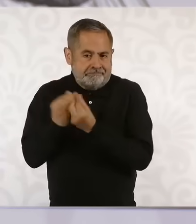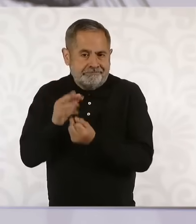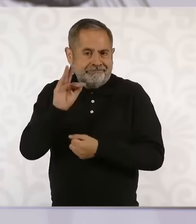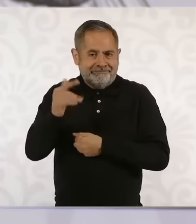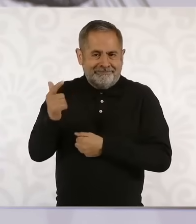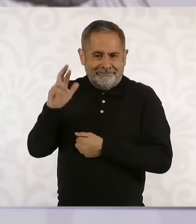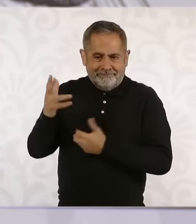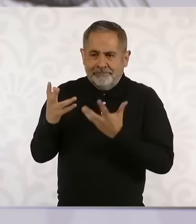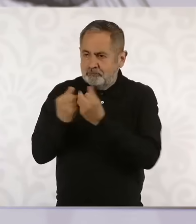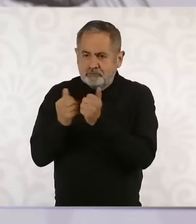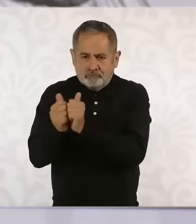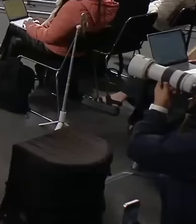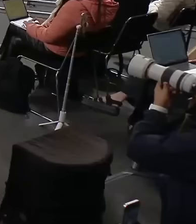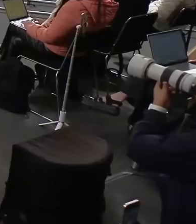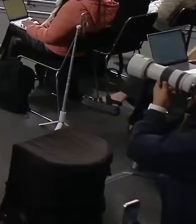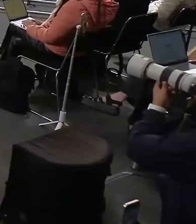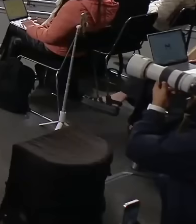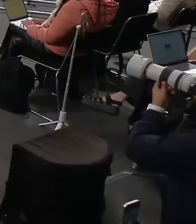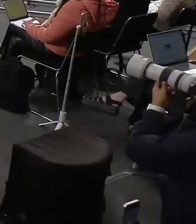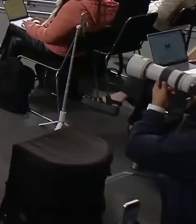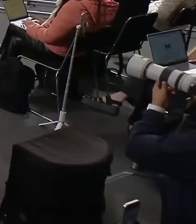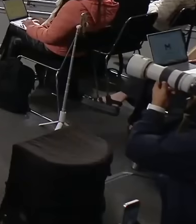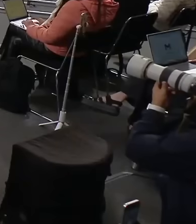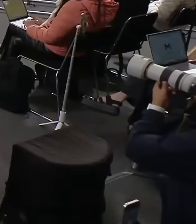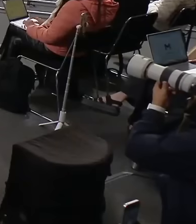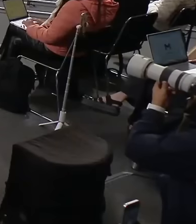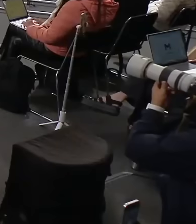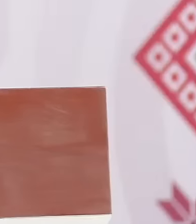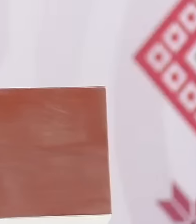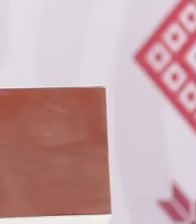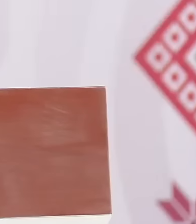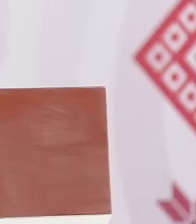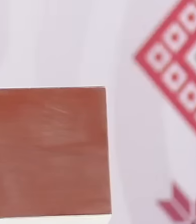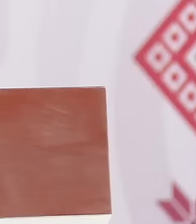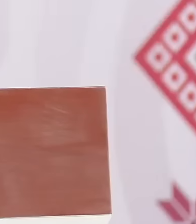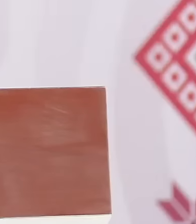el tema de búsqueda de personas y se van a poder este tener muy buenos resultados. Pues nosotros